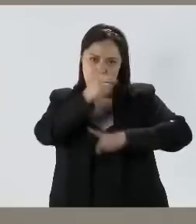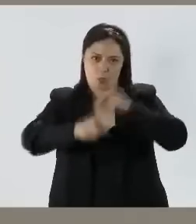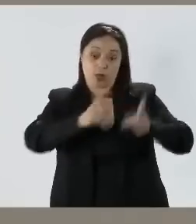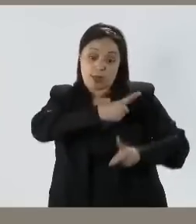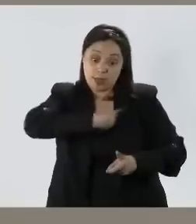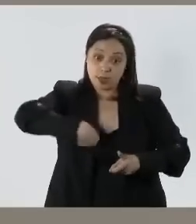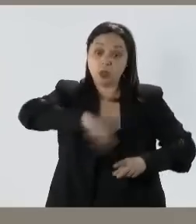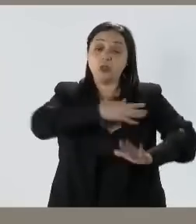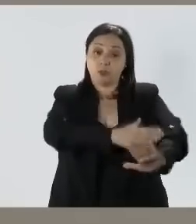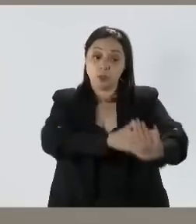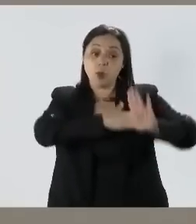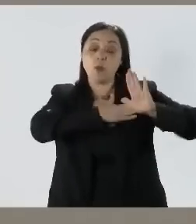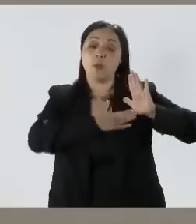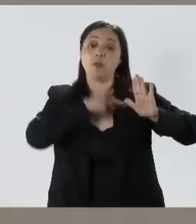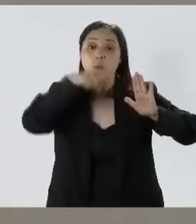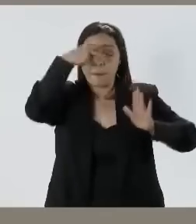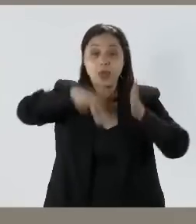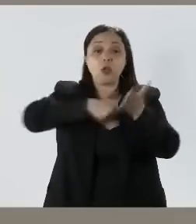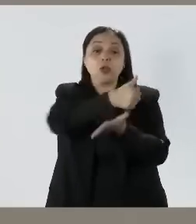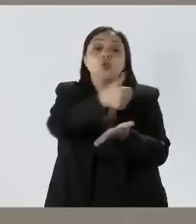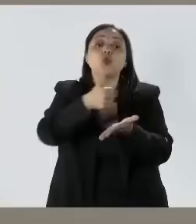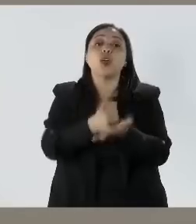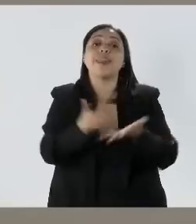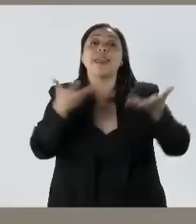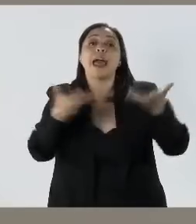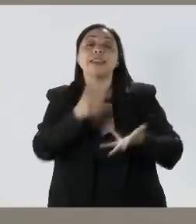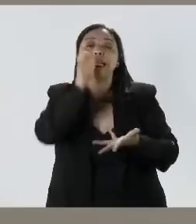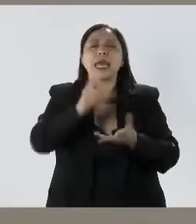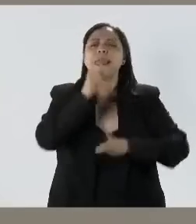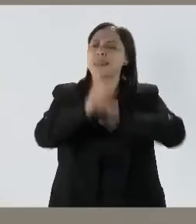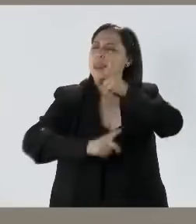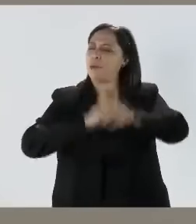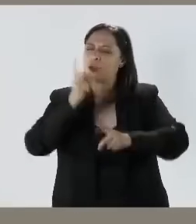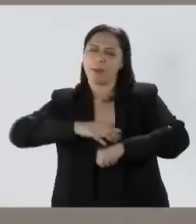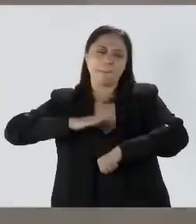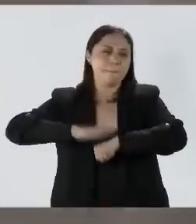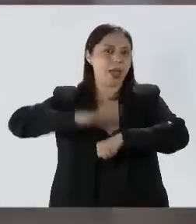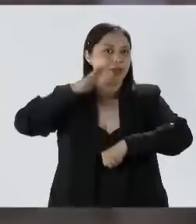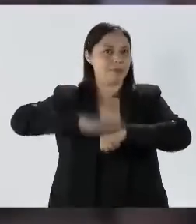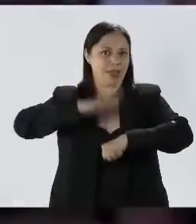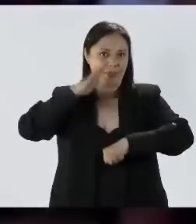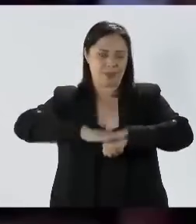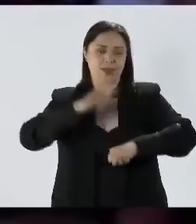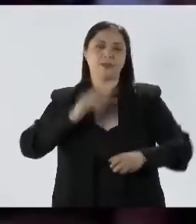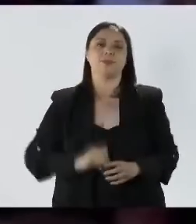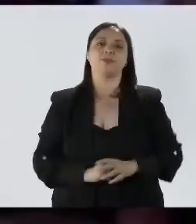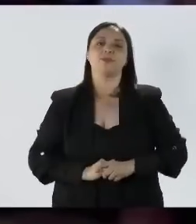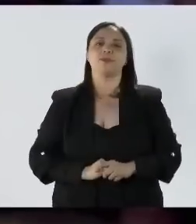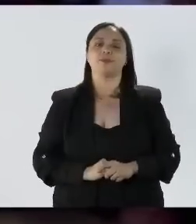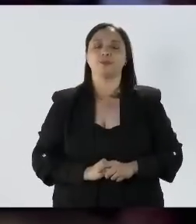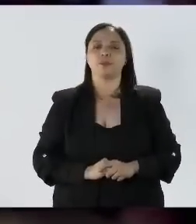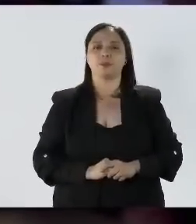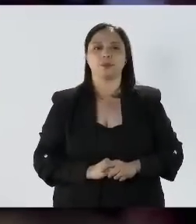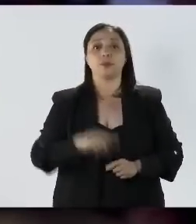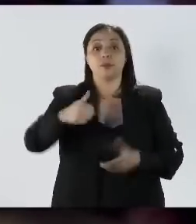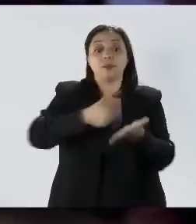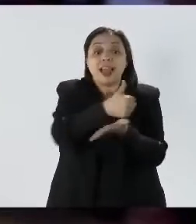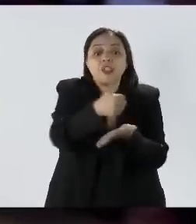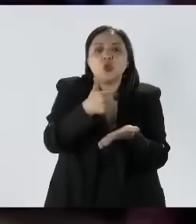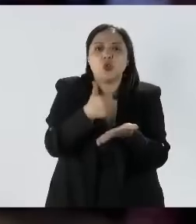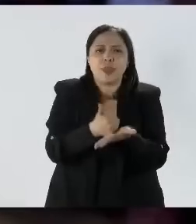la Ciudad de México la ciudad más deportiva como no queremos una ciudad centralista en